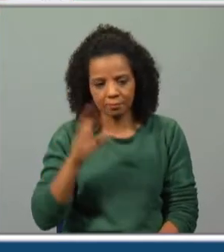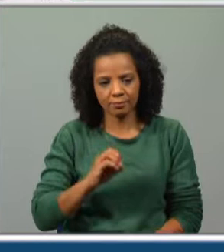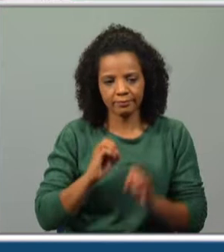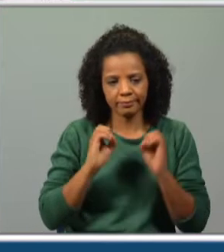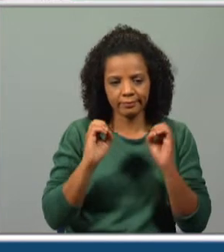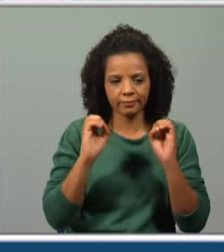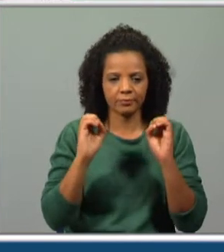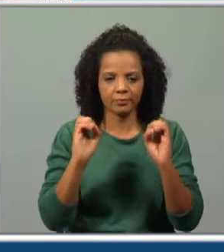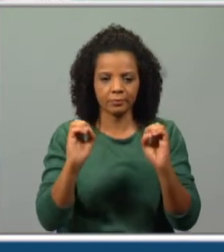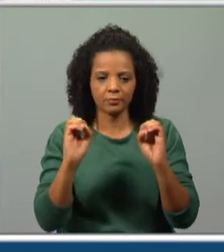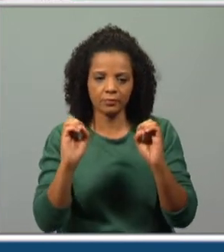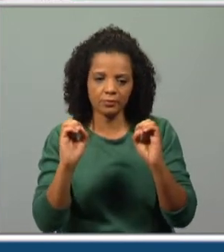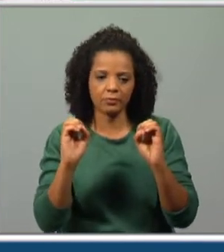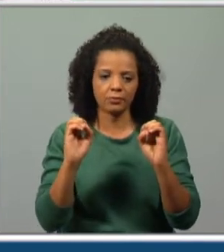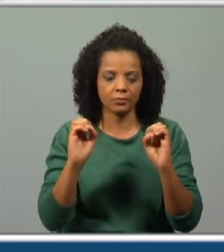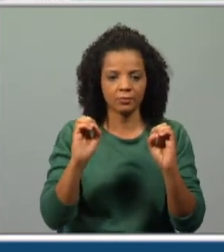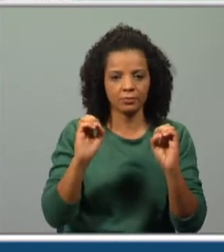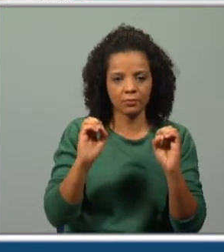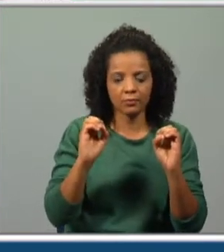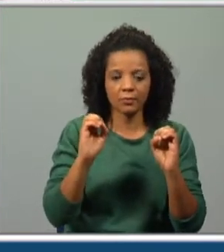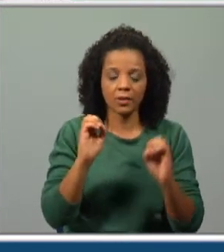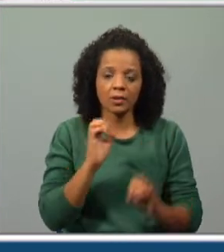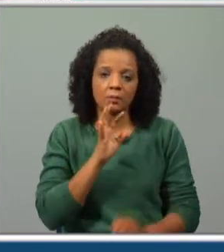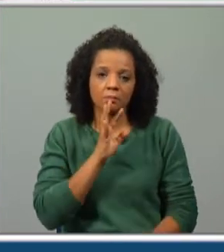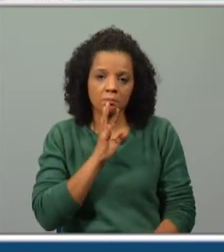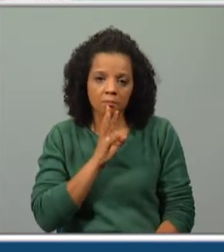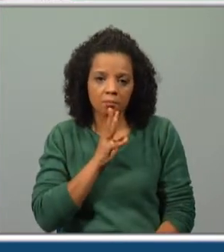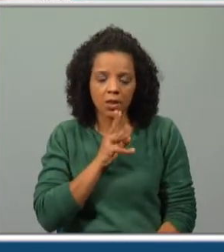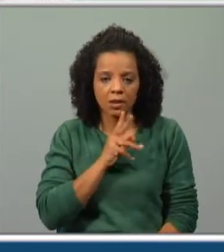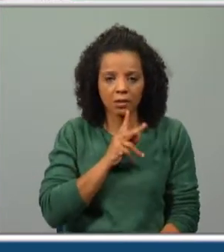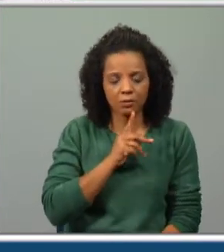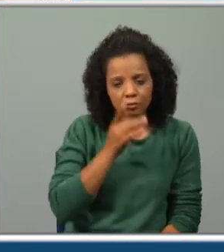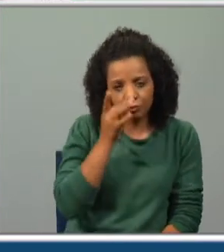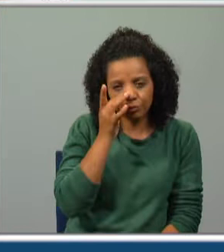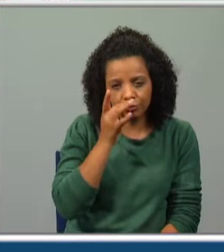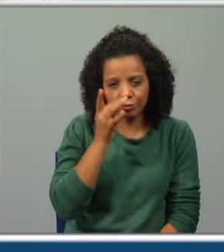[Música] [歌曲]